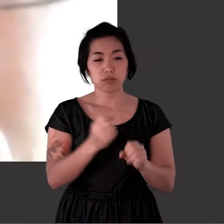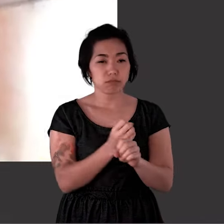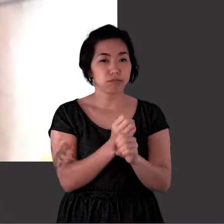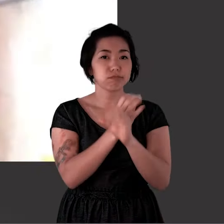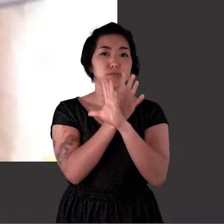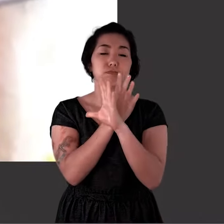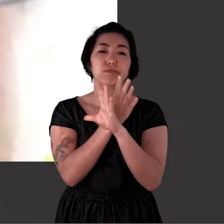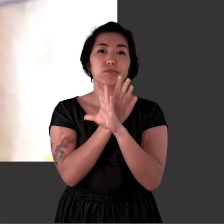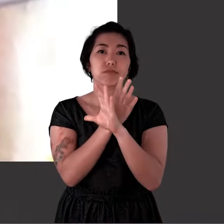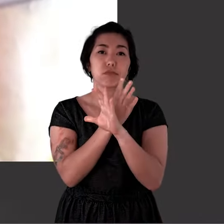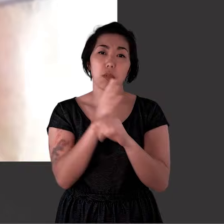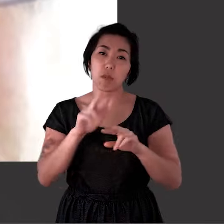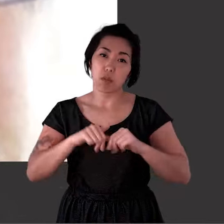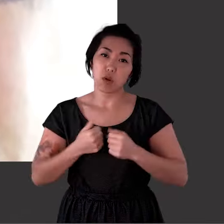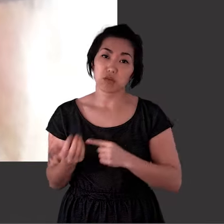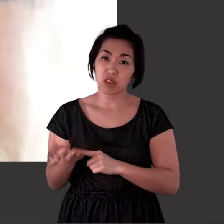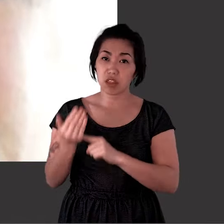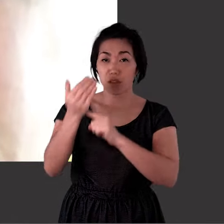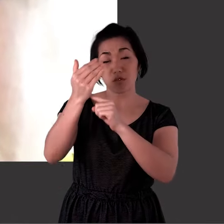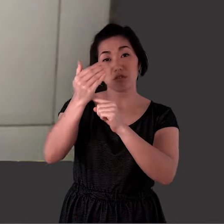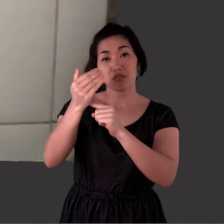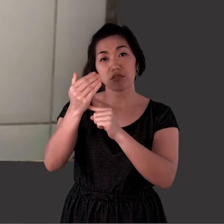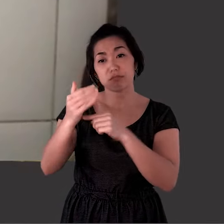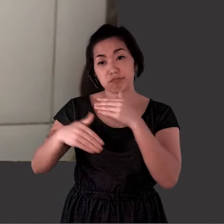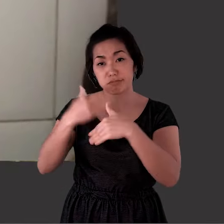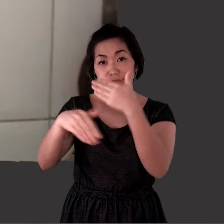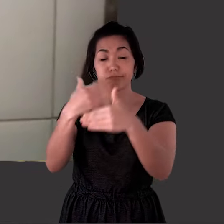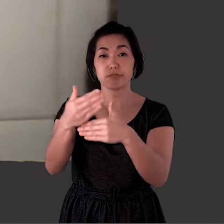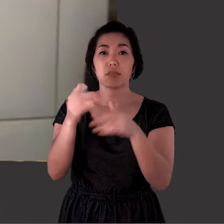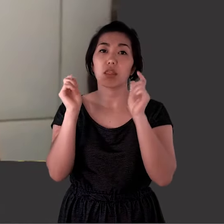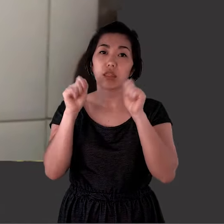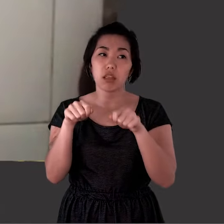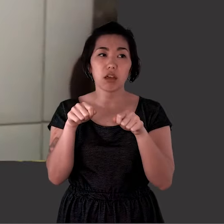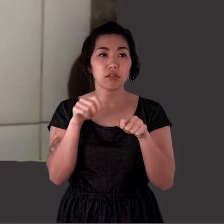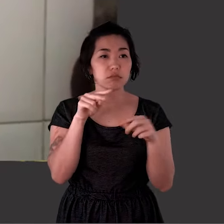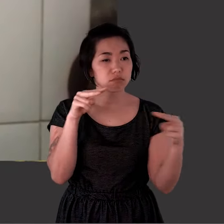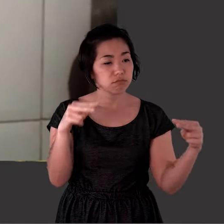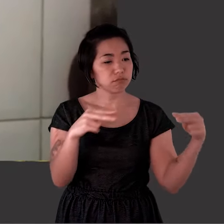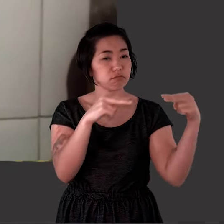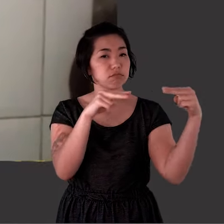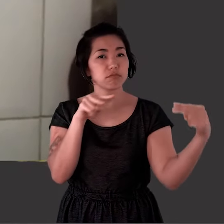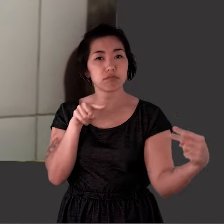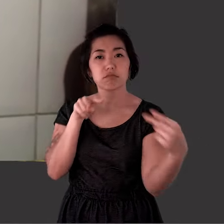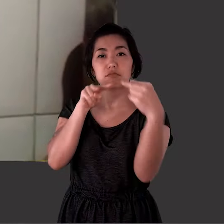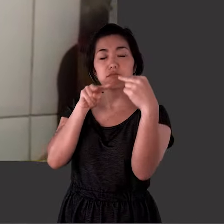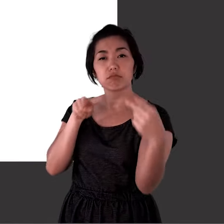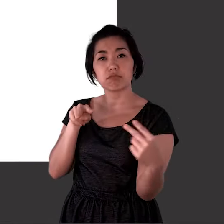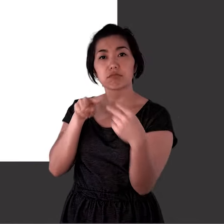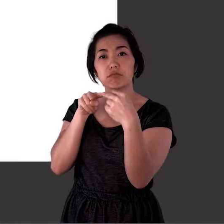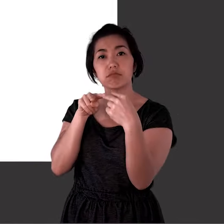Com a tecnologia avançando, a gente pode ver o outro, expressar sentimentos.